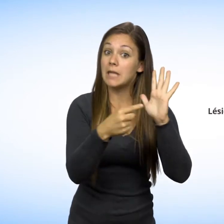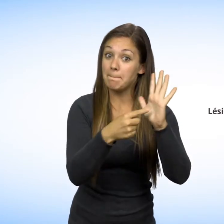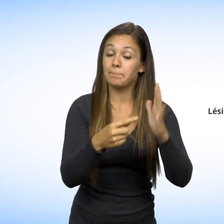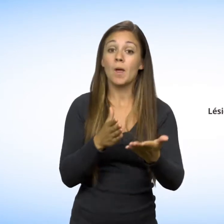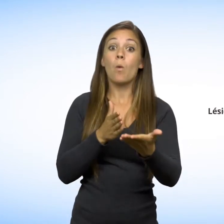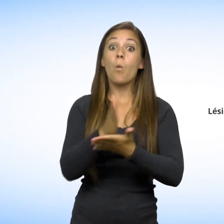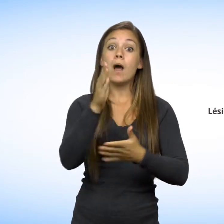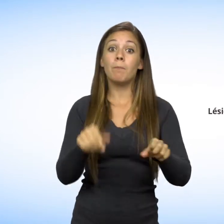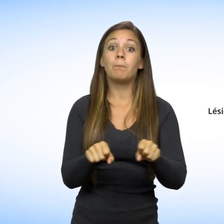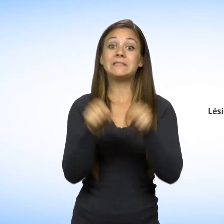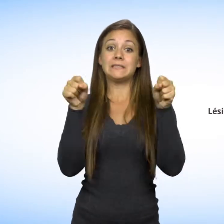Exemples de lésion de droits :